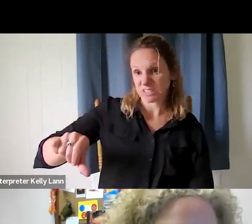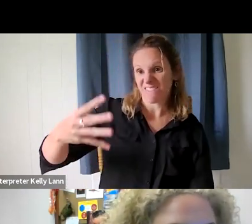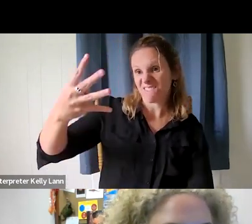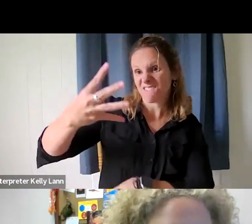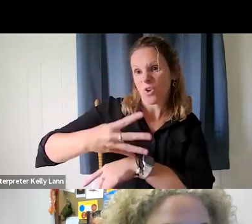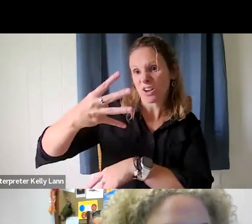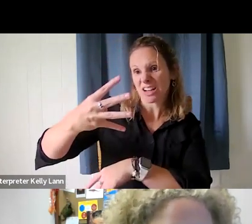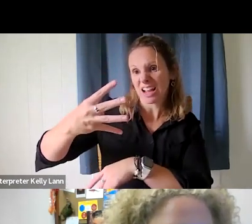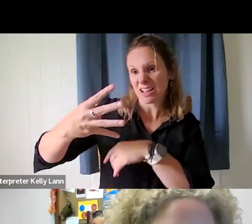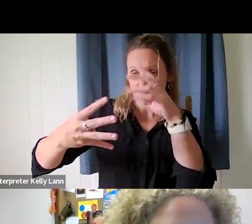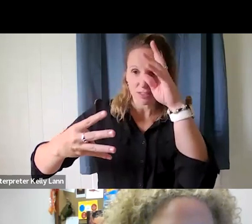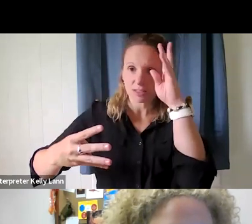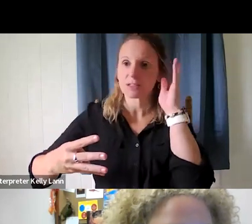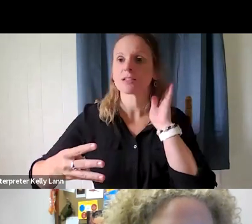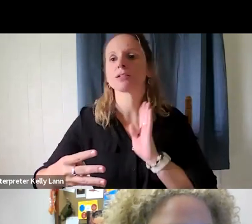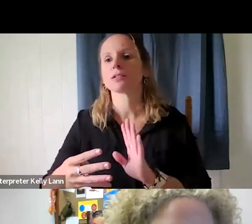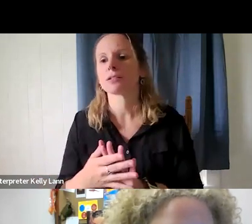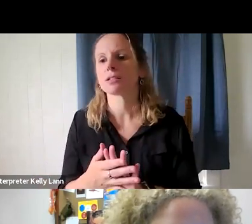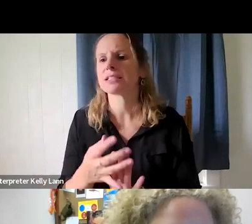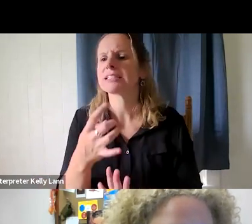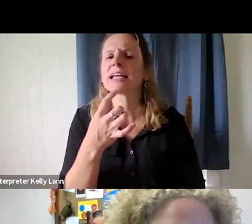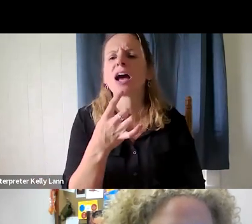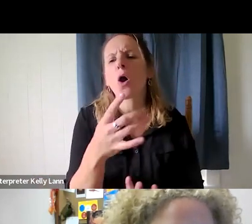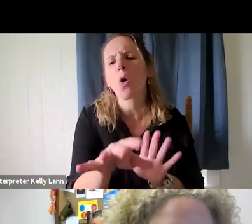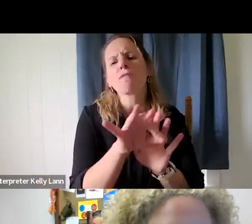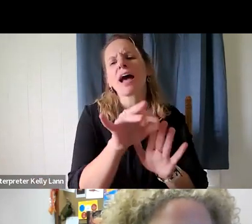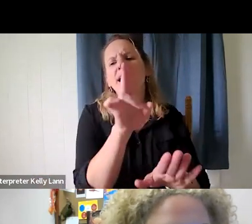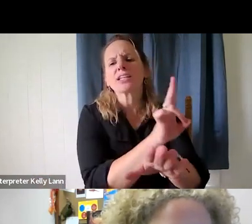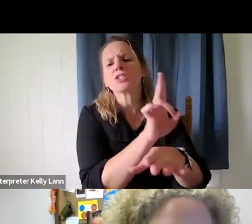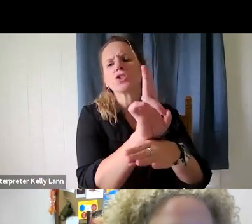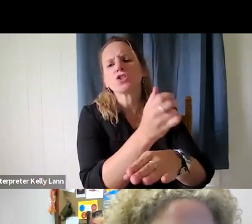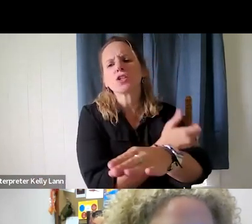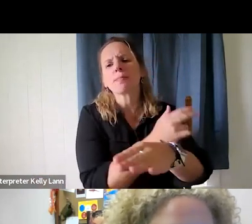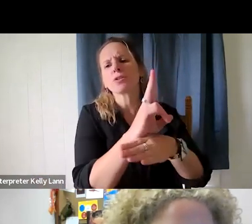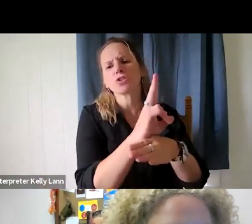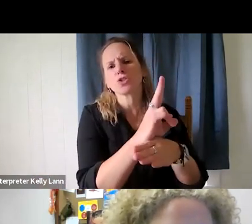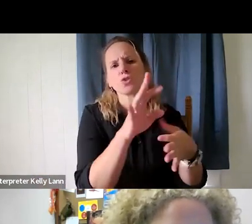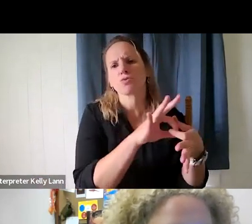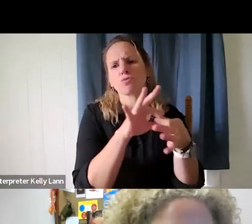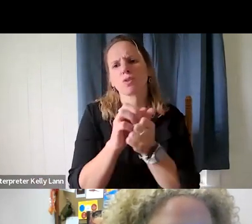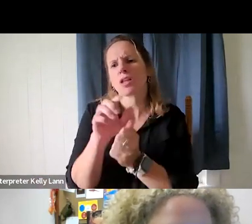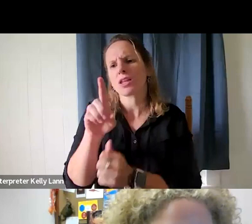y sus cartas de denegación decían que habían encontrado que el uso de sustancias era material para su discapacidad.